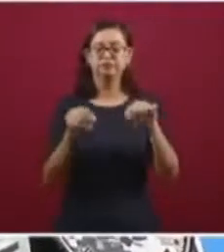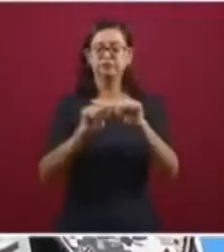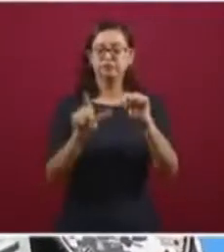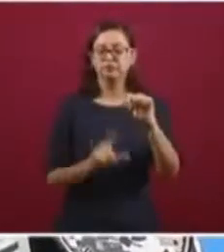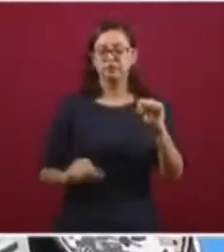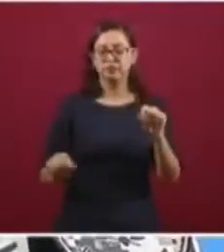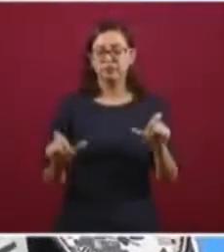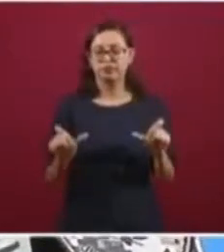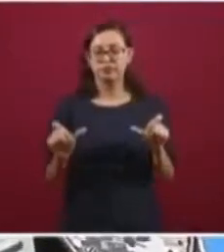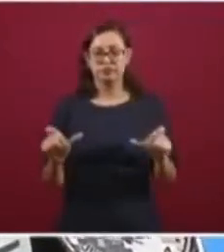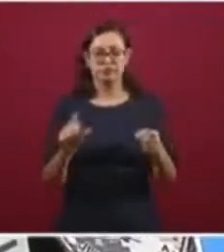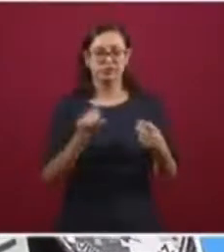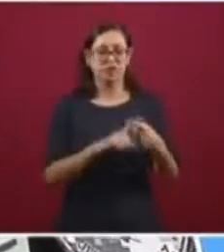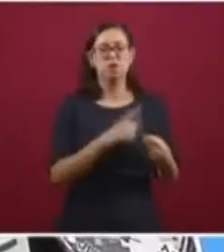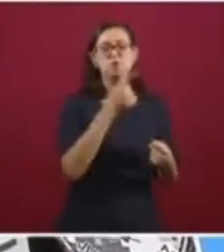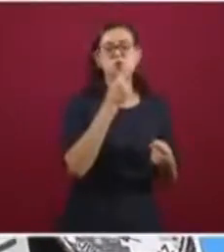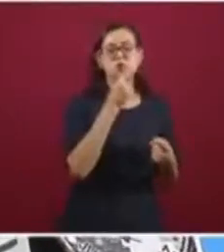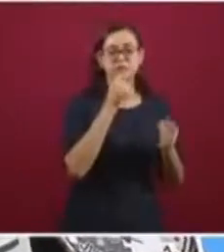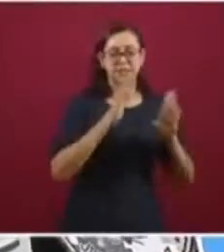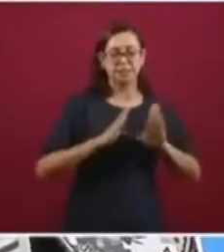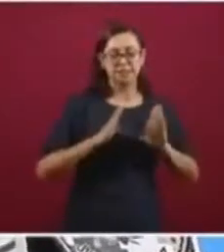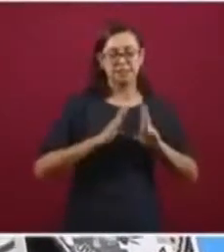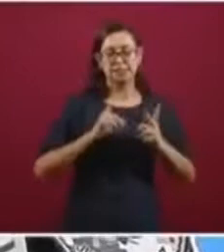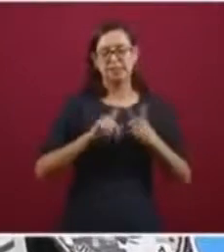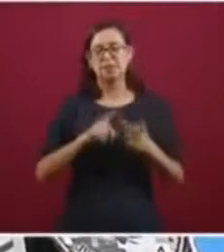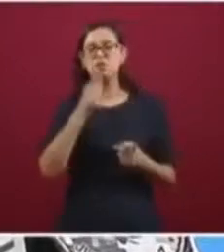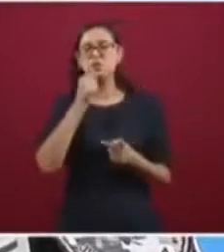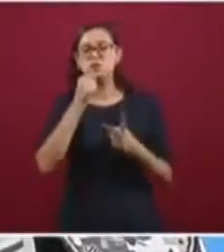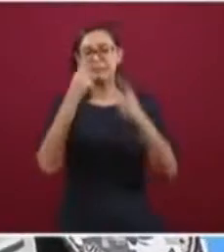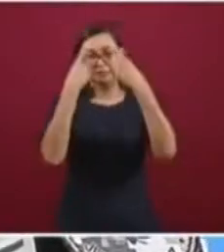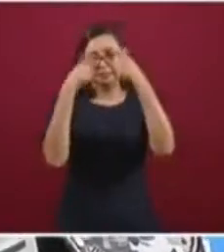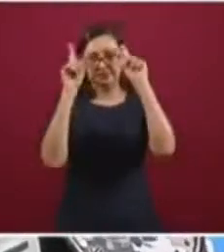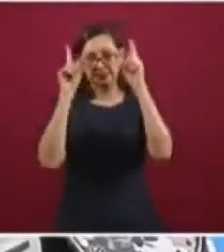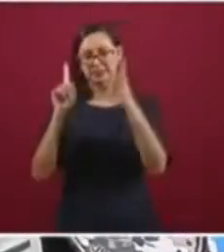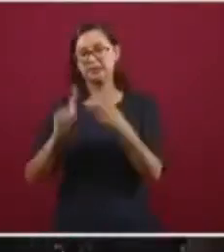de la Policía Militar, la Policía Naval y la Policía Federal.